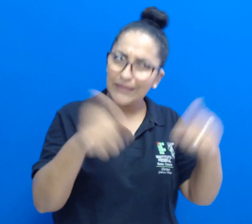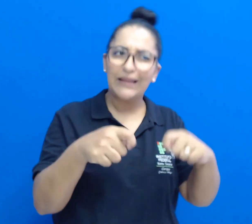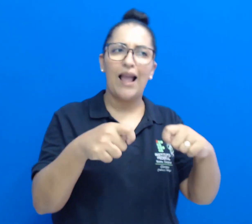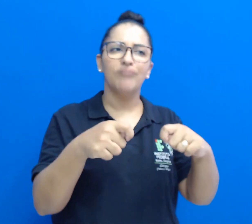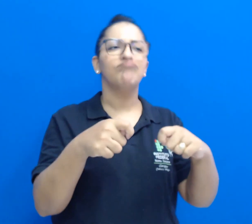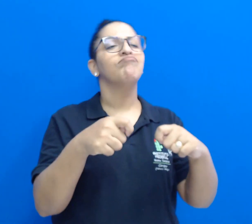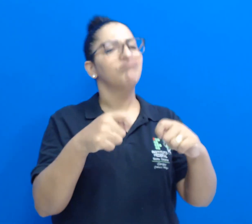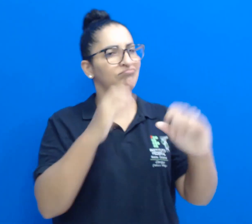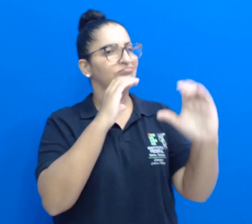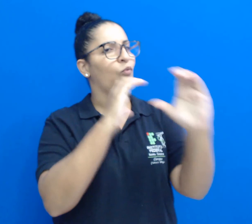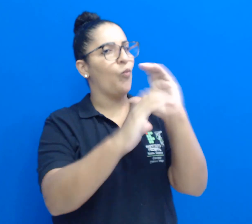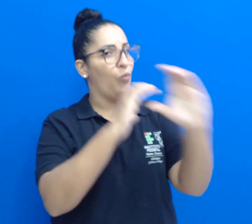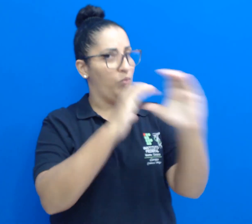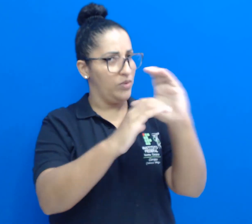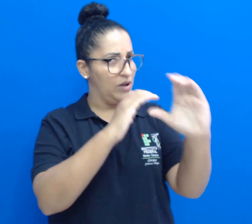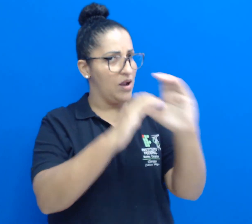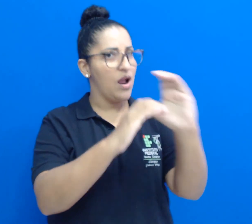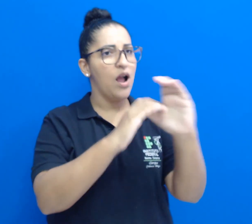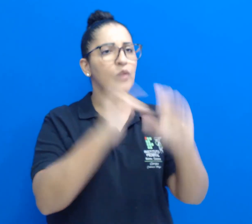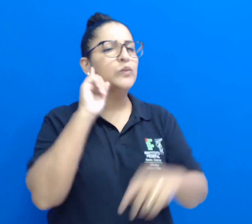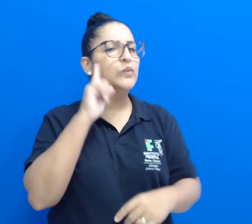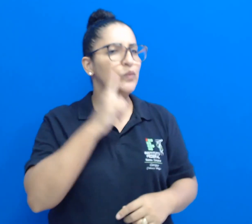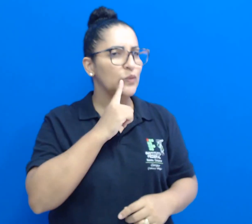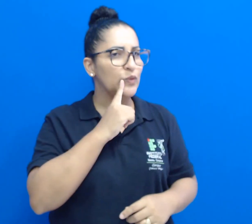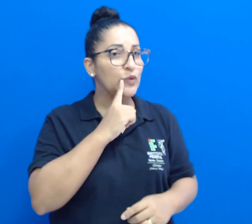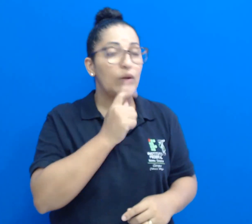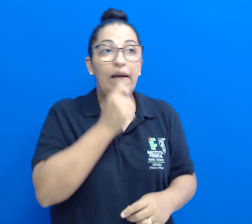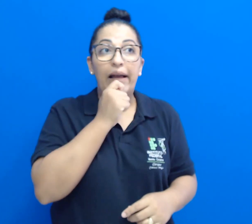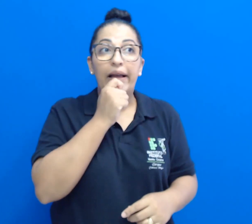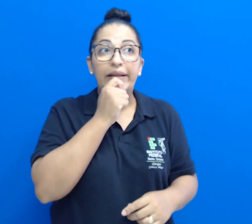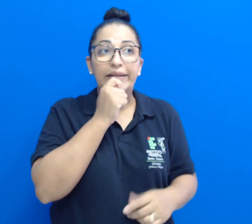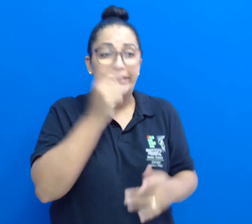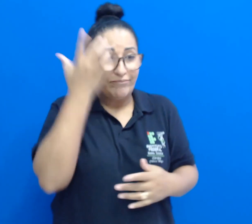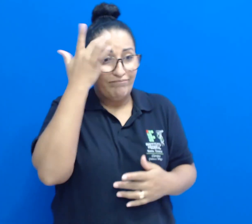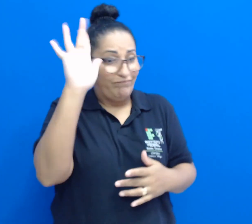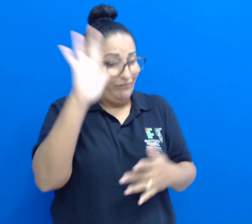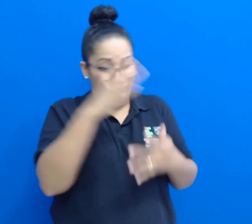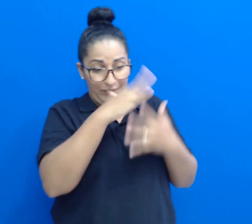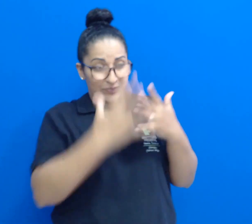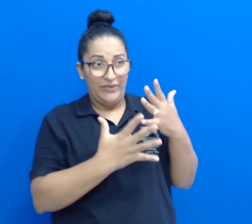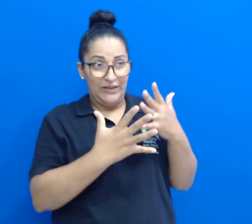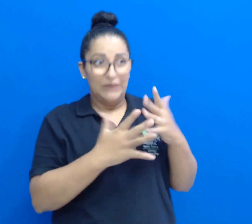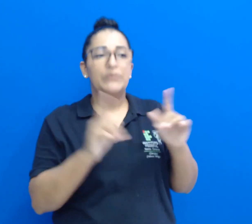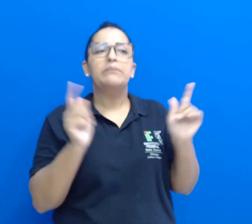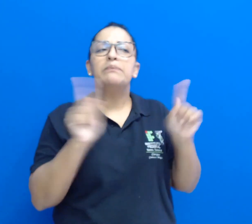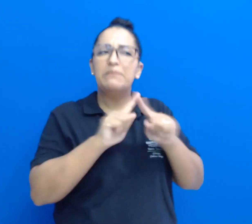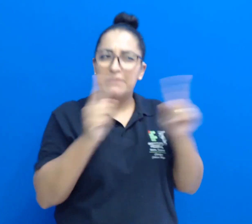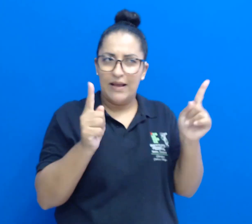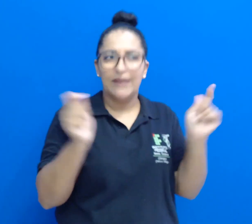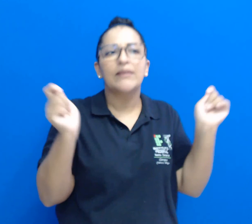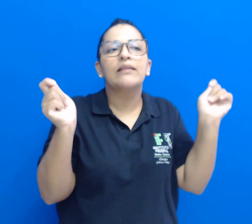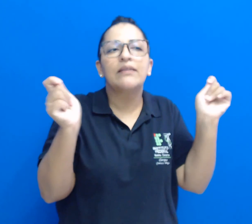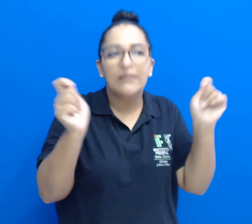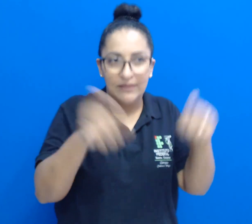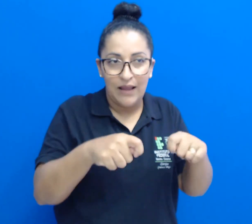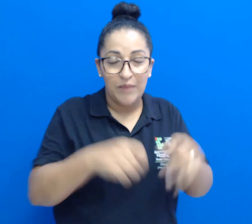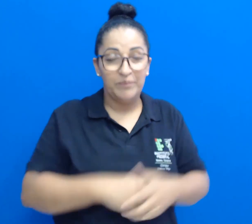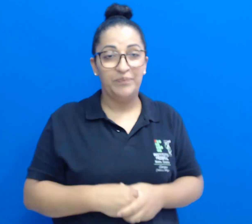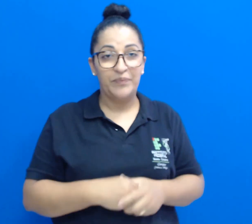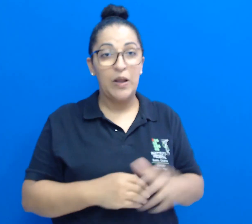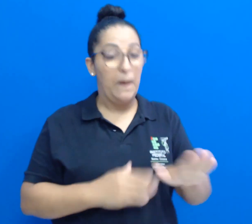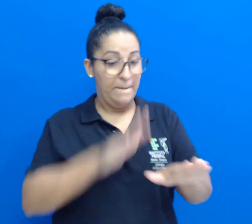É possível se comunicar com os surdos mesmo que ainda não saiba a Libras!